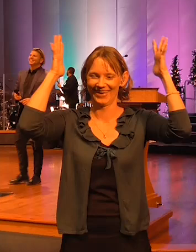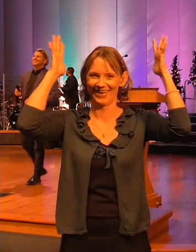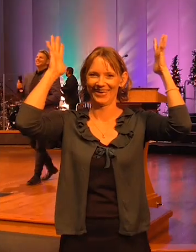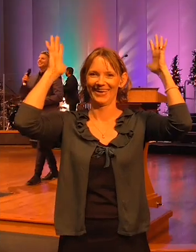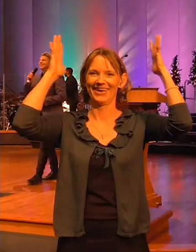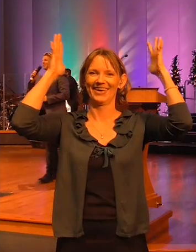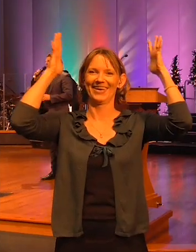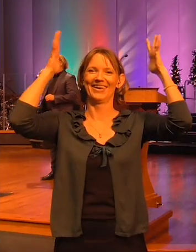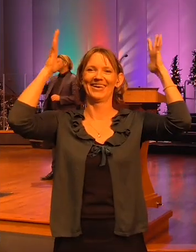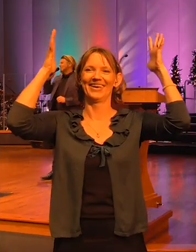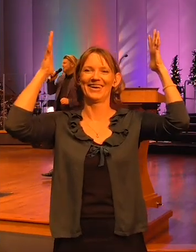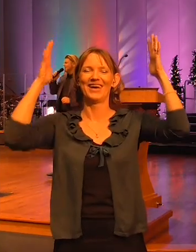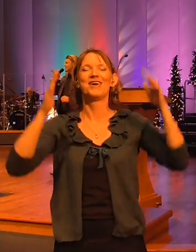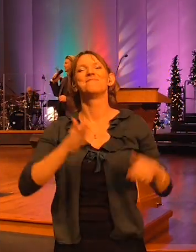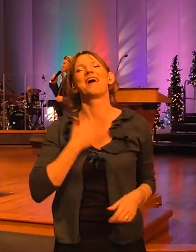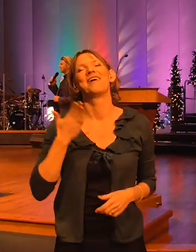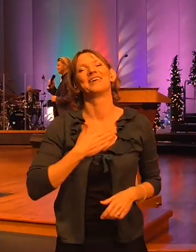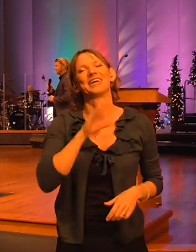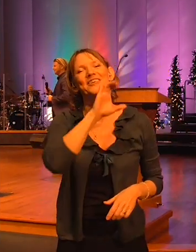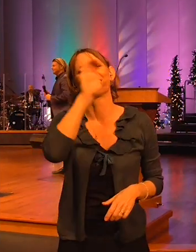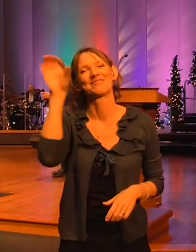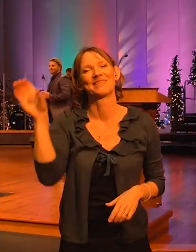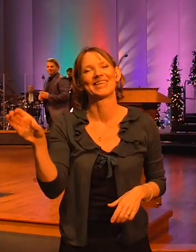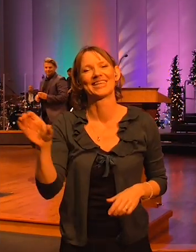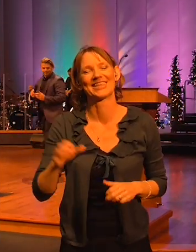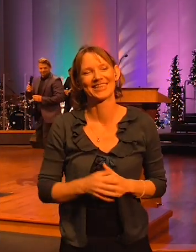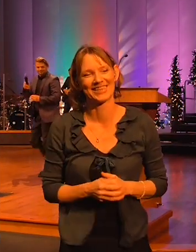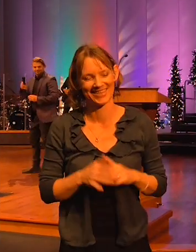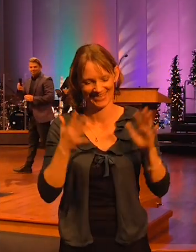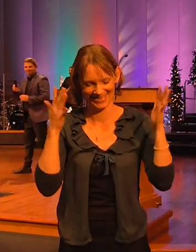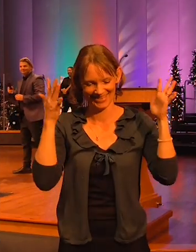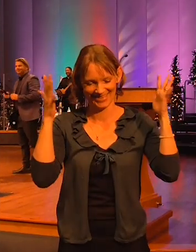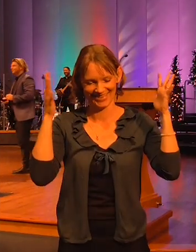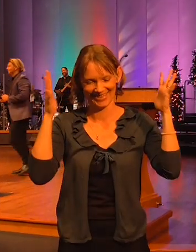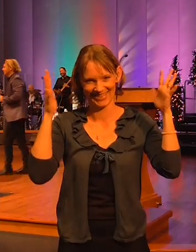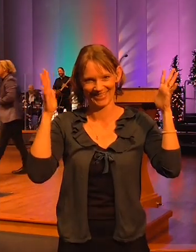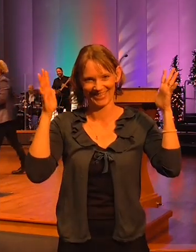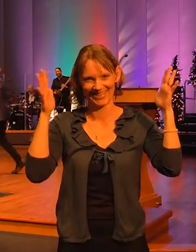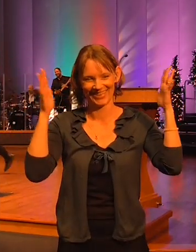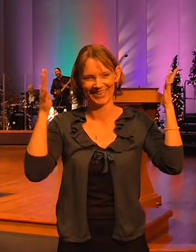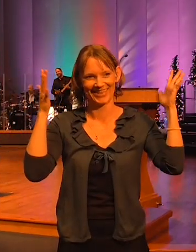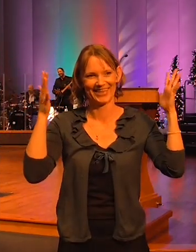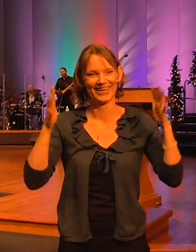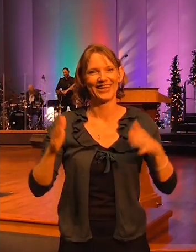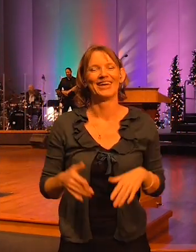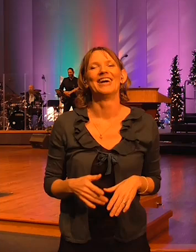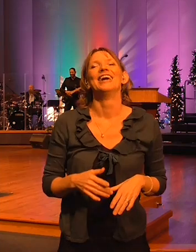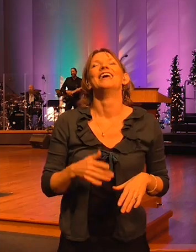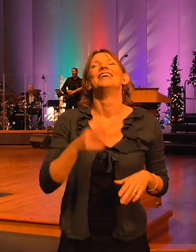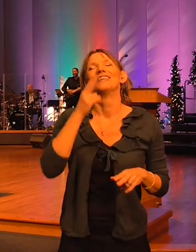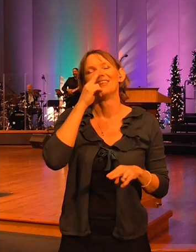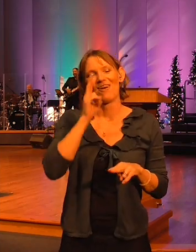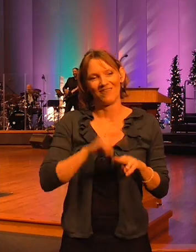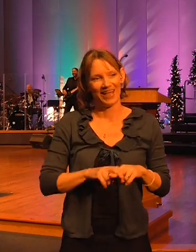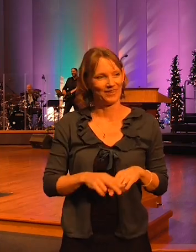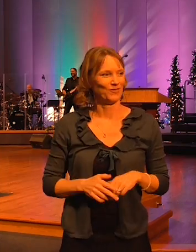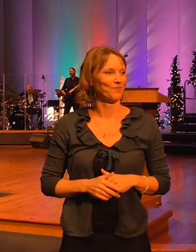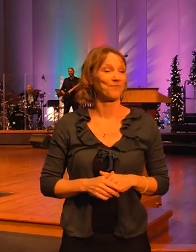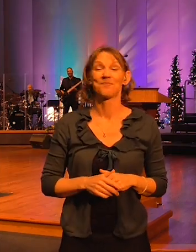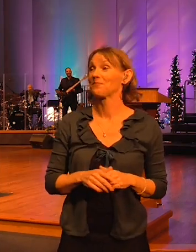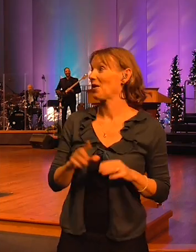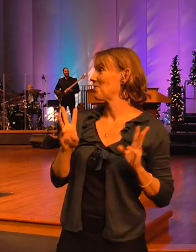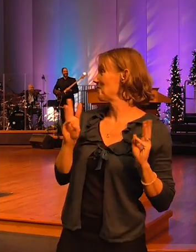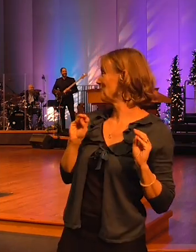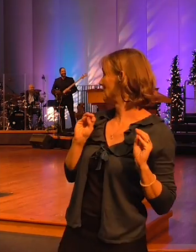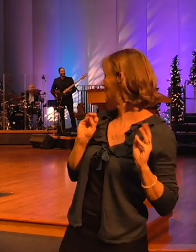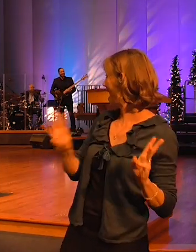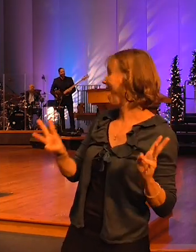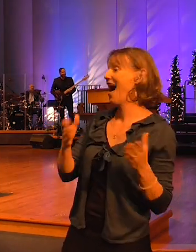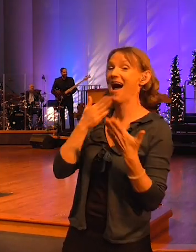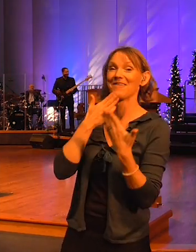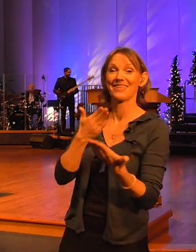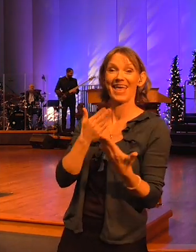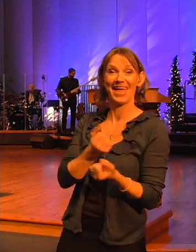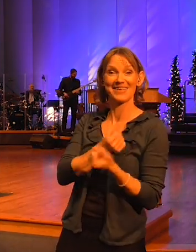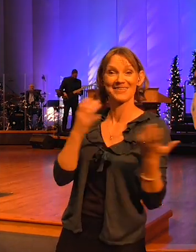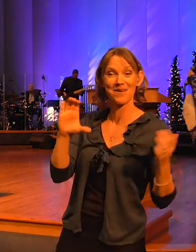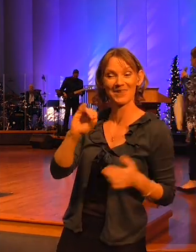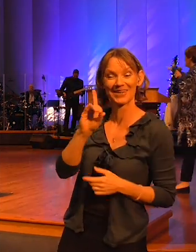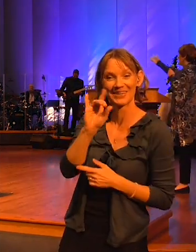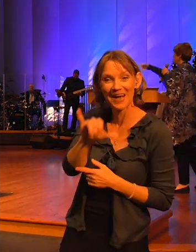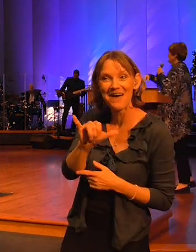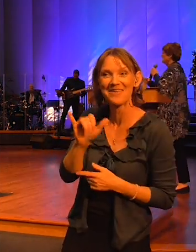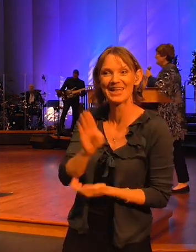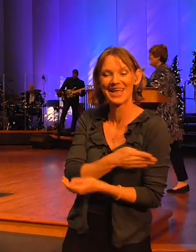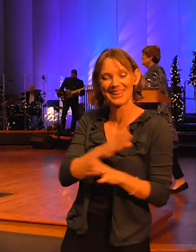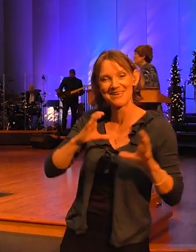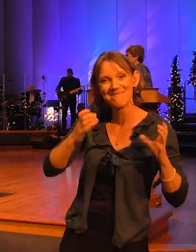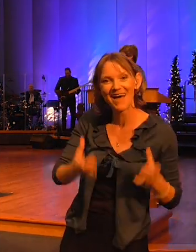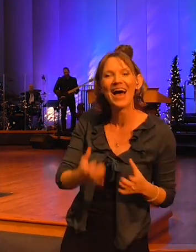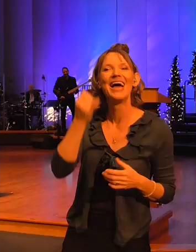Navidad súper divertida wow muchas gracias Cody y la banda y si quieres más de